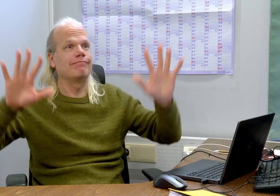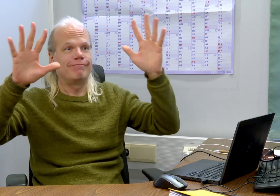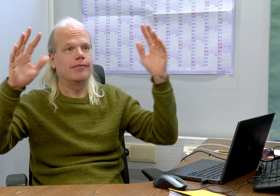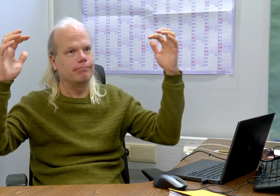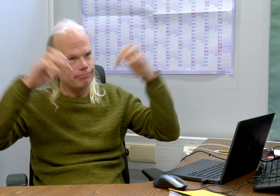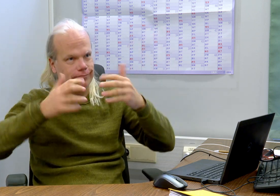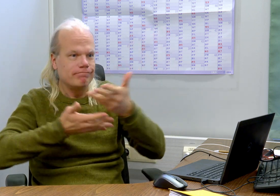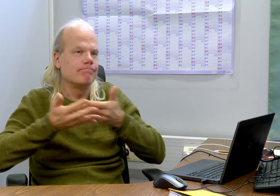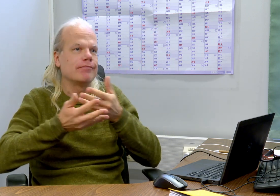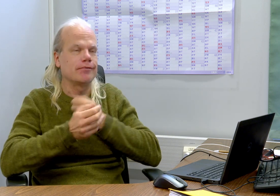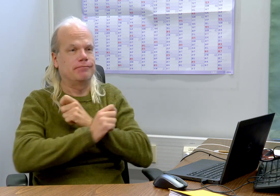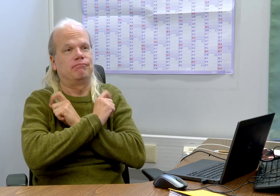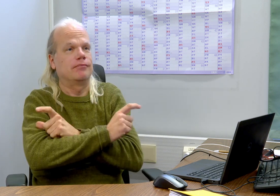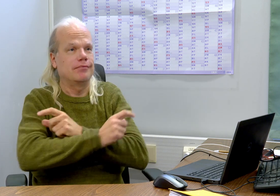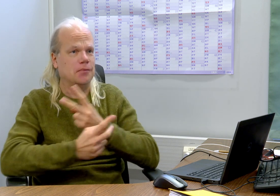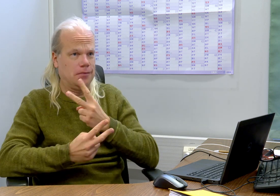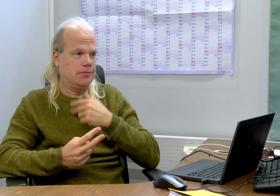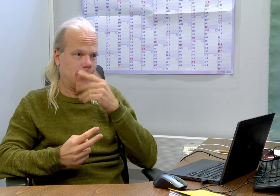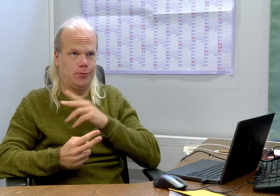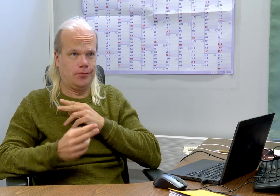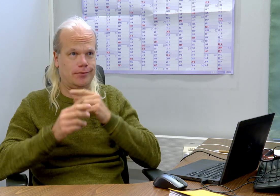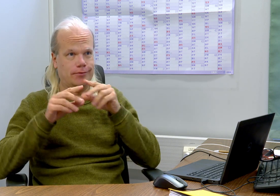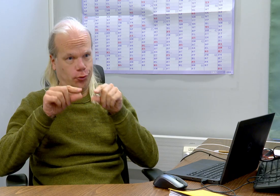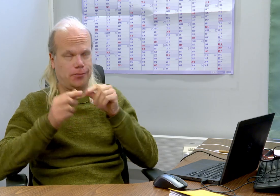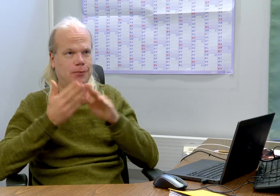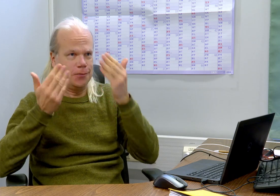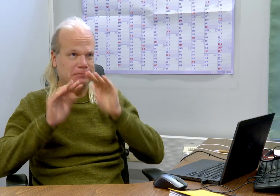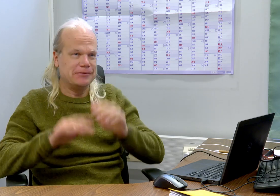ja voimaantumaan toisistaan aivan eri tavalla kuin kotiympäristössään. Eli en ole huomannut mitään tällaista.